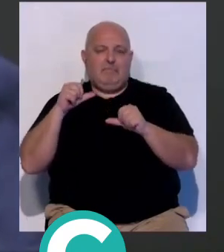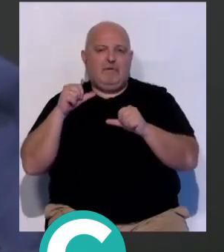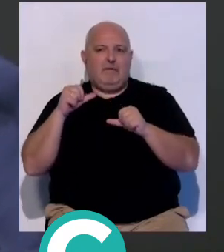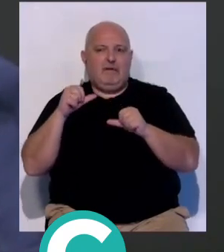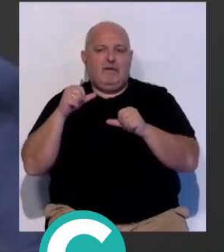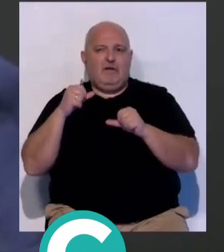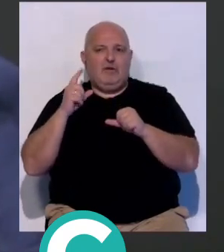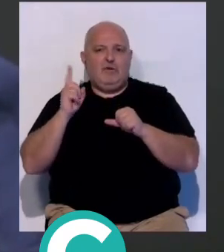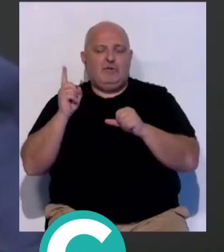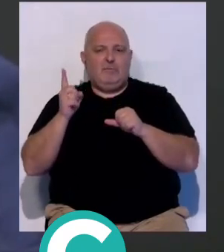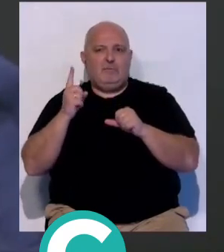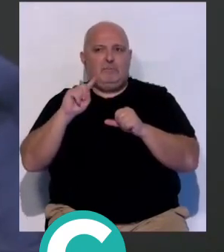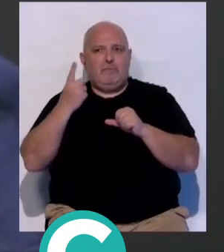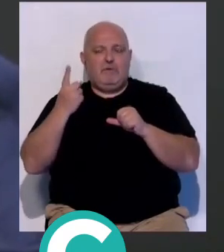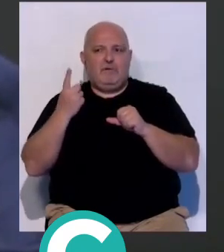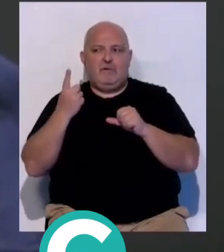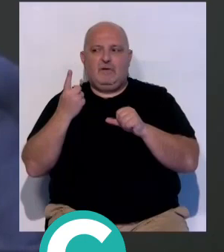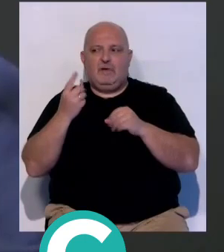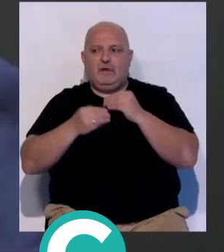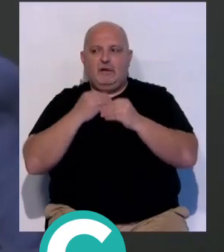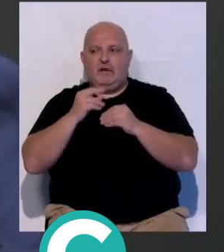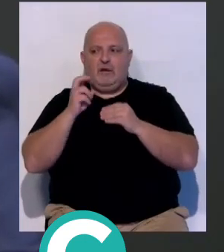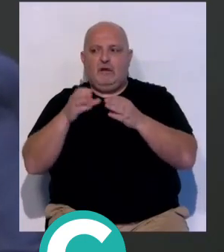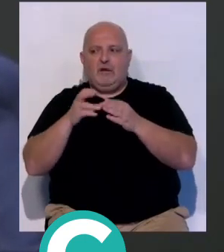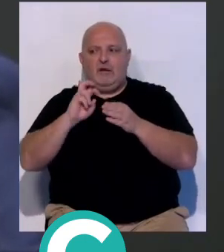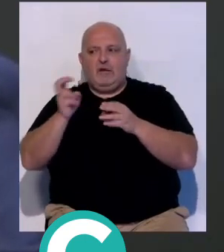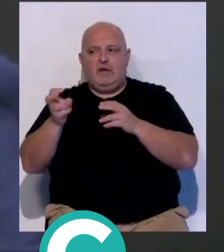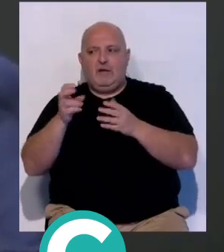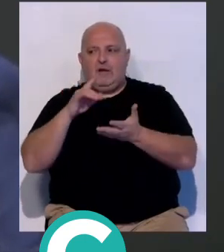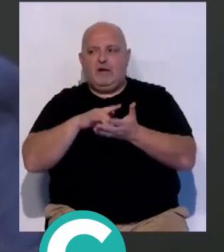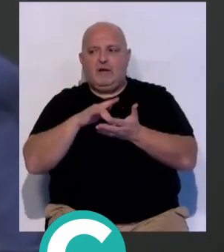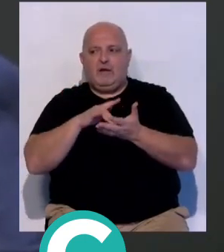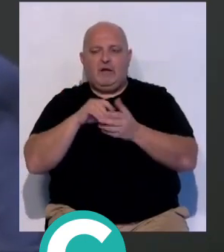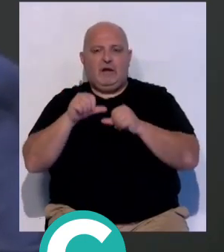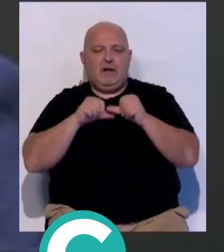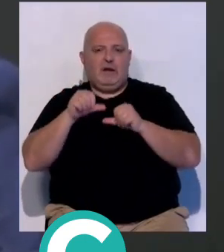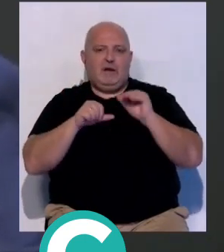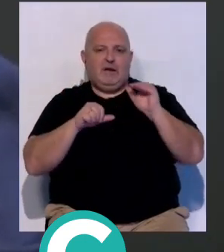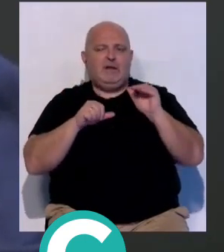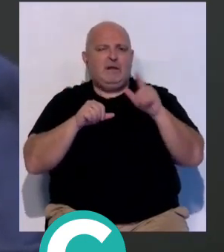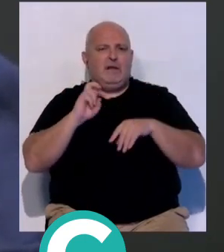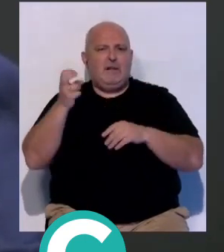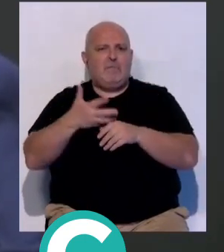solamente primero a otros equipos sino de la liga extranjeras sino también al mayorca Dani porque